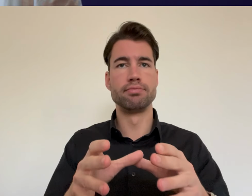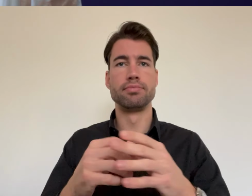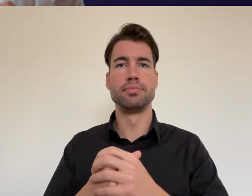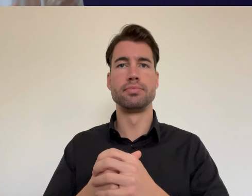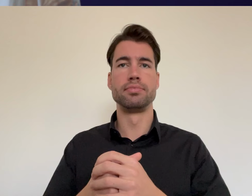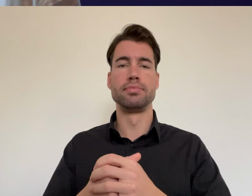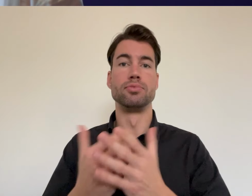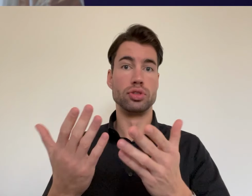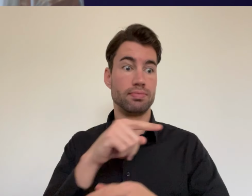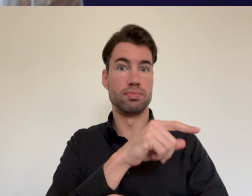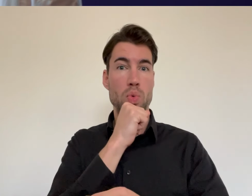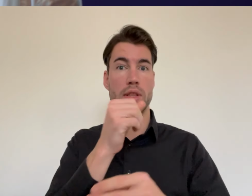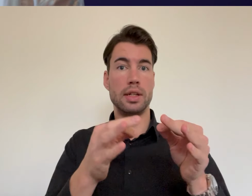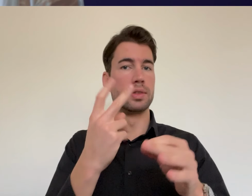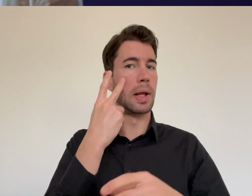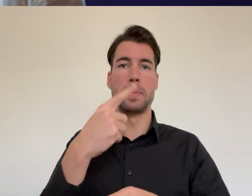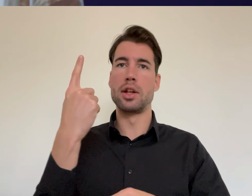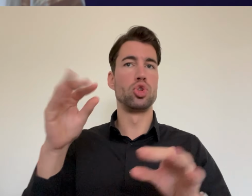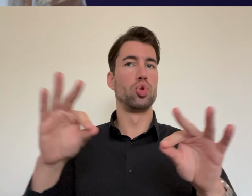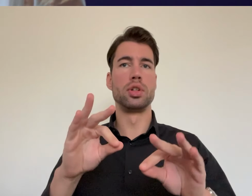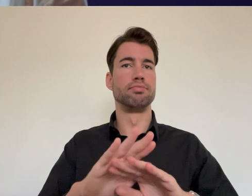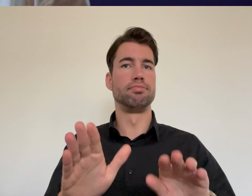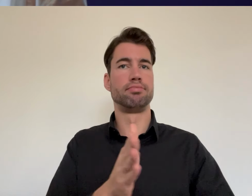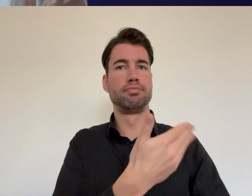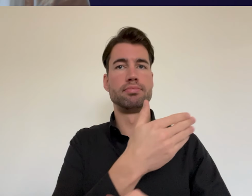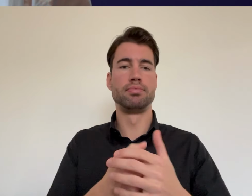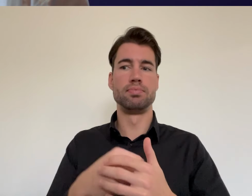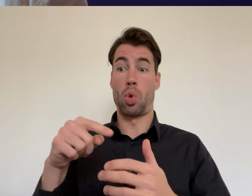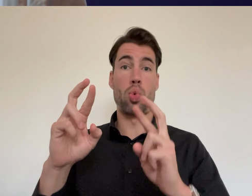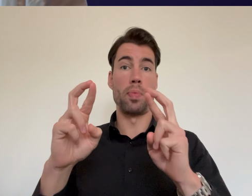met de oude testen die zien we nu niet meer. Dus hopelijk hebben we de zaak nu weer onder controle.